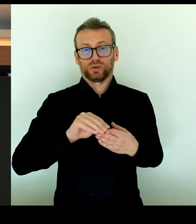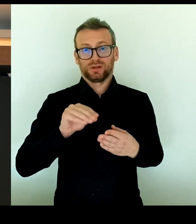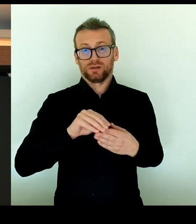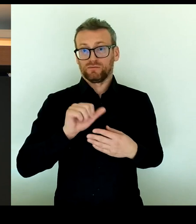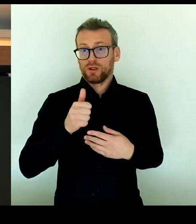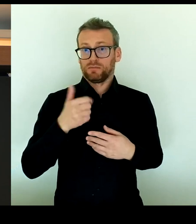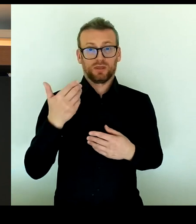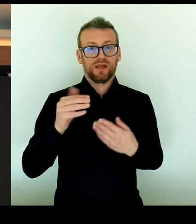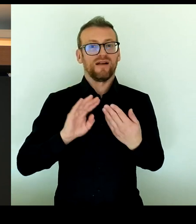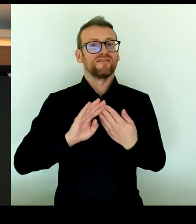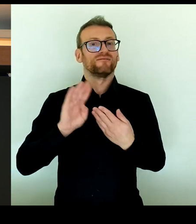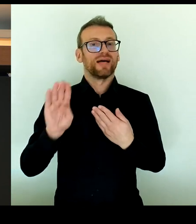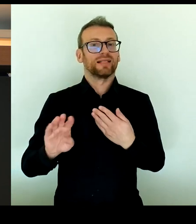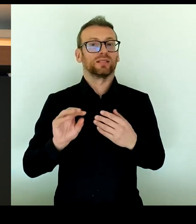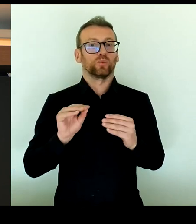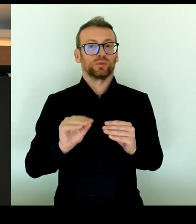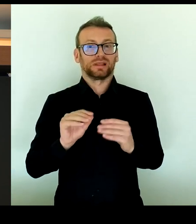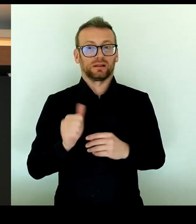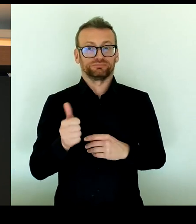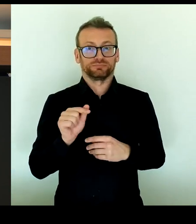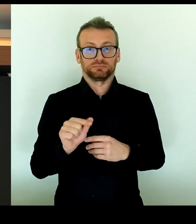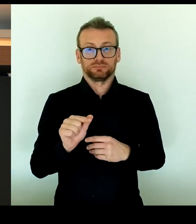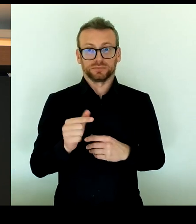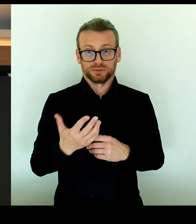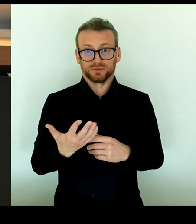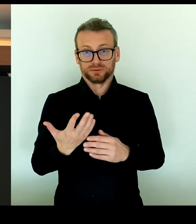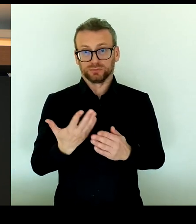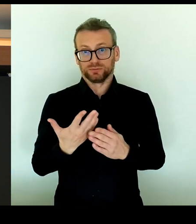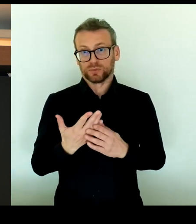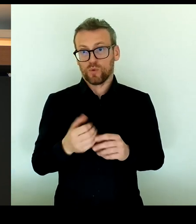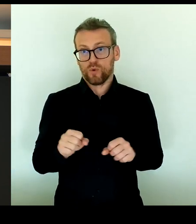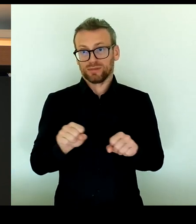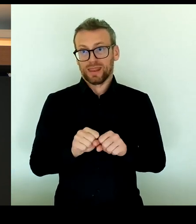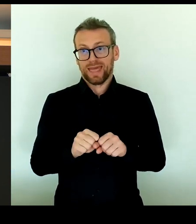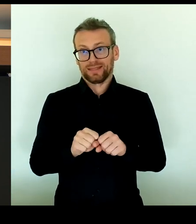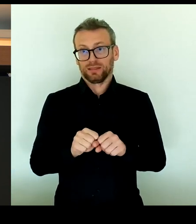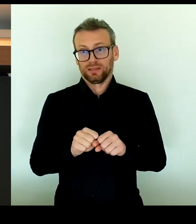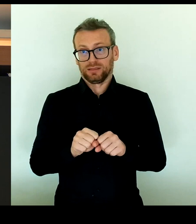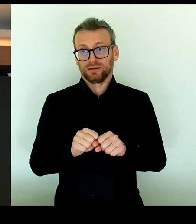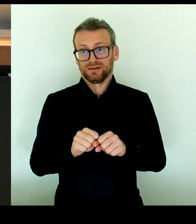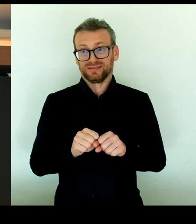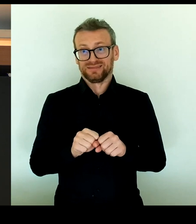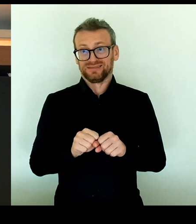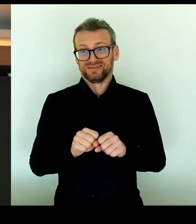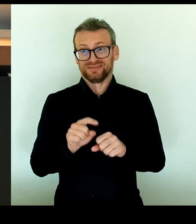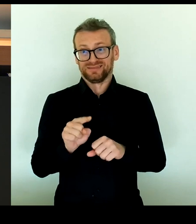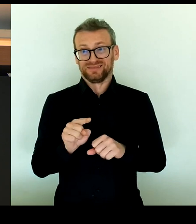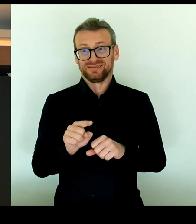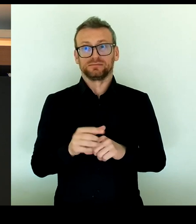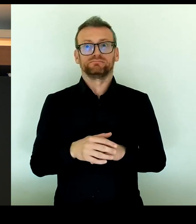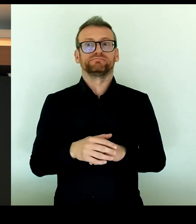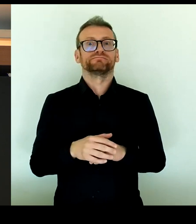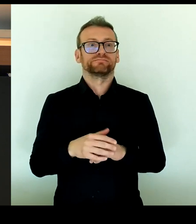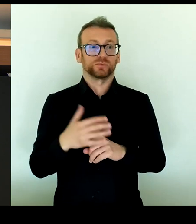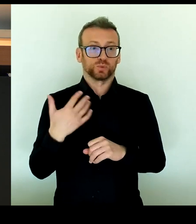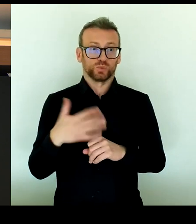was ich auch für diejenigen zitieren möchte, die das nicht gelesen haben: "Es ist ernüchternd feststellen zu müssen, dass mit Blick